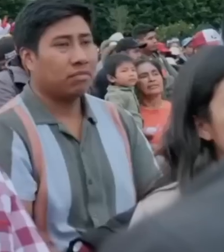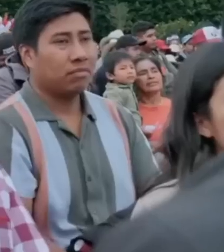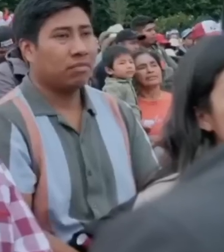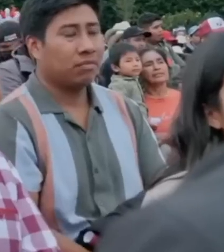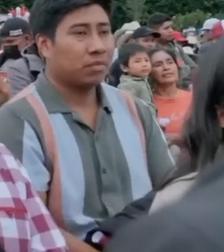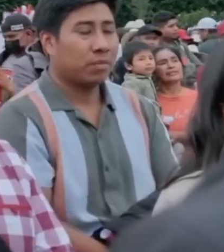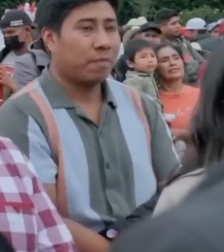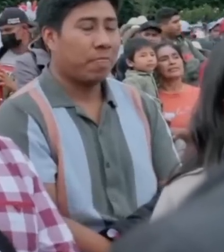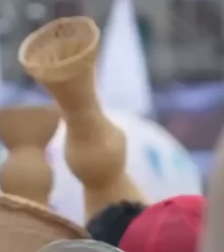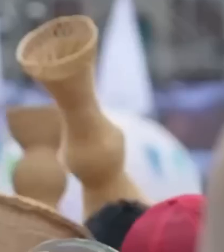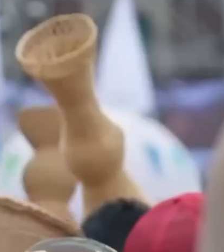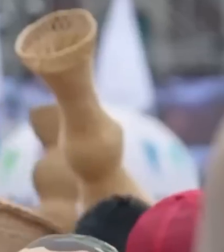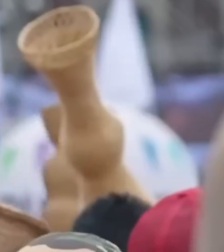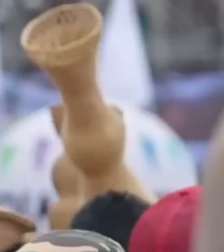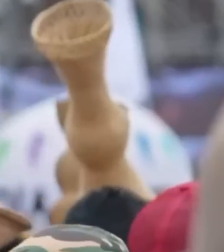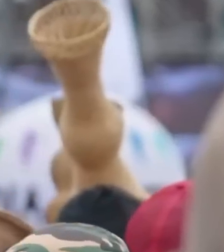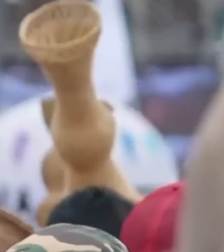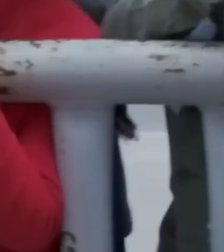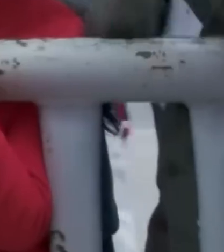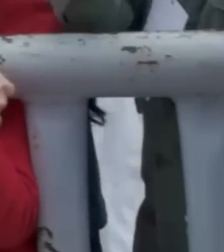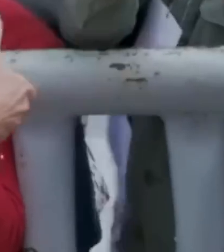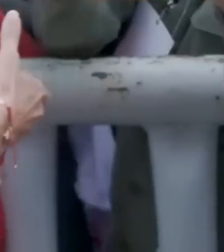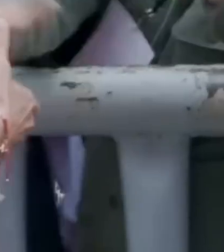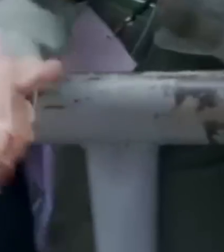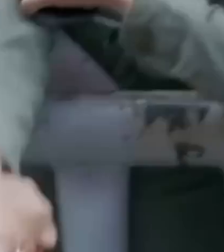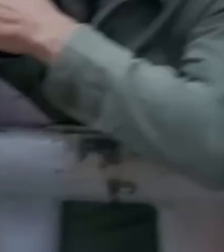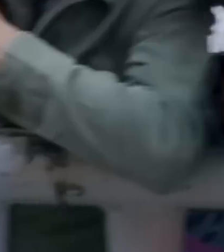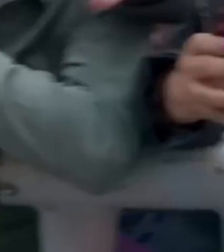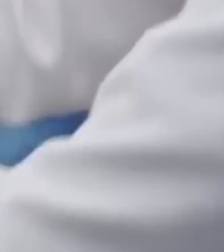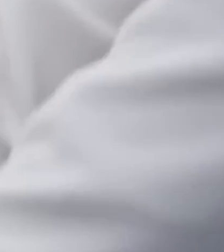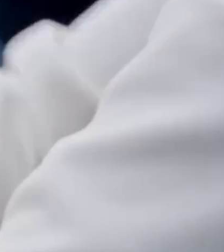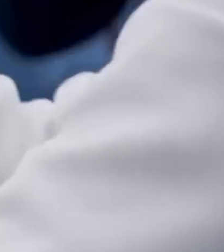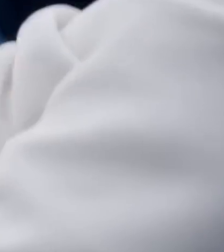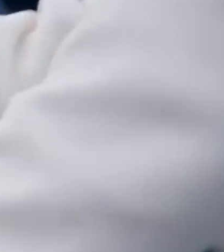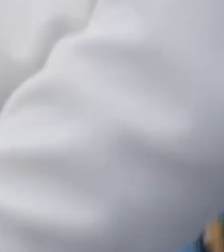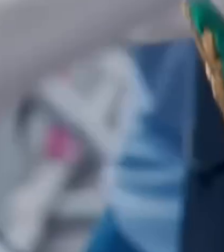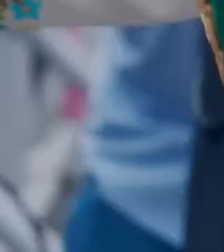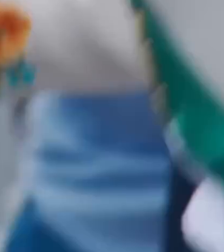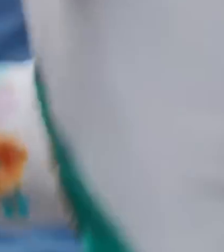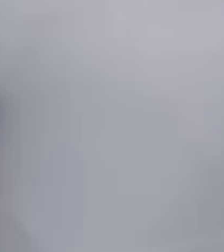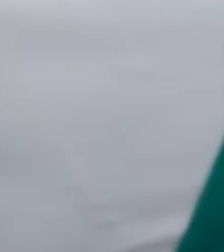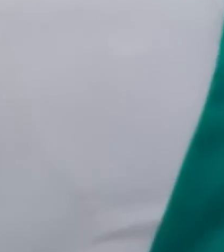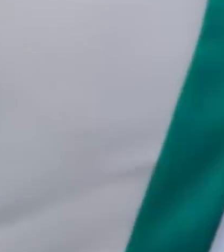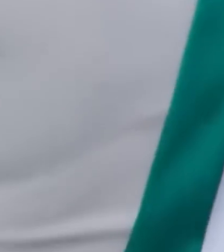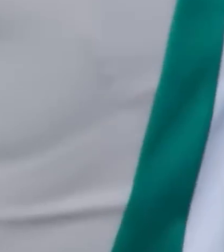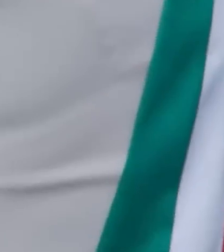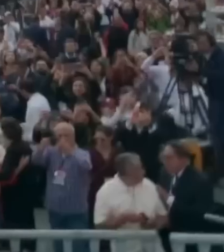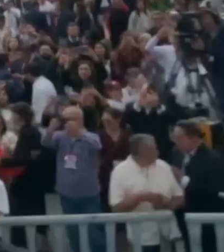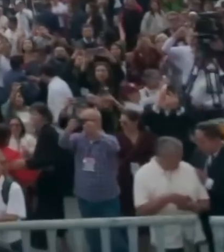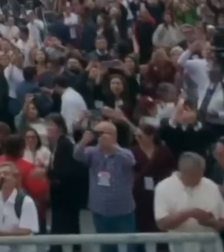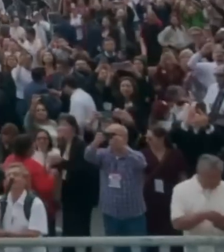popular este mismo fin de semana sheinbaum ha adelantado que esta semana probablemente el